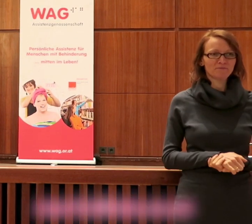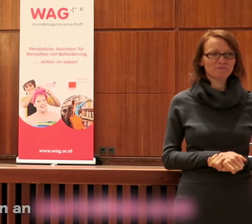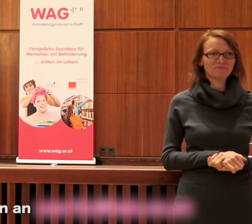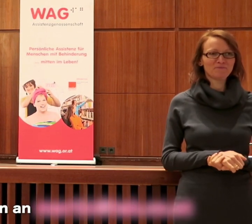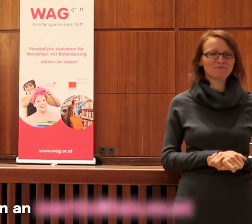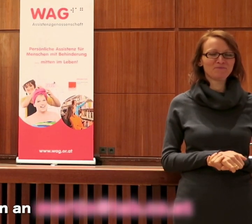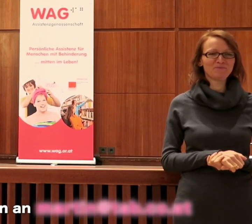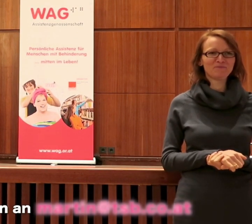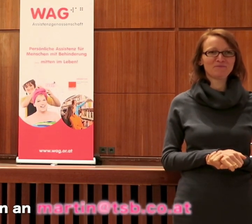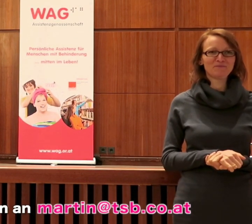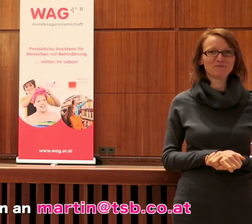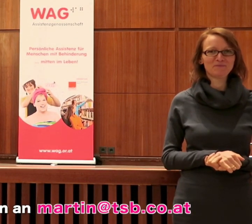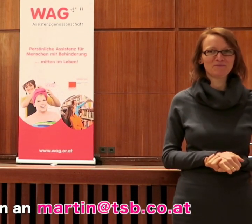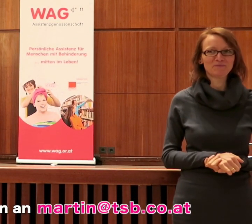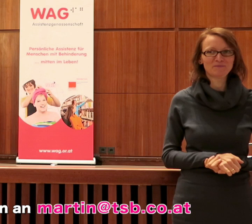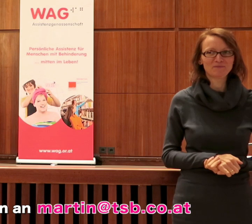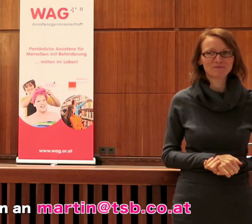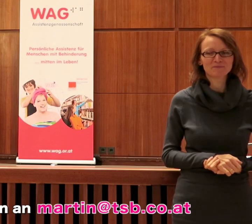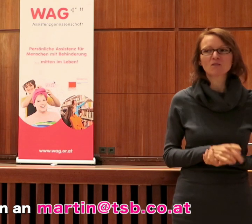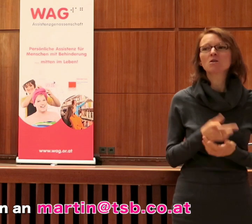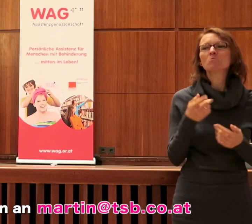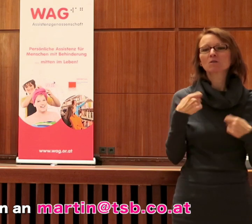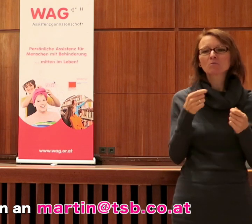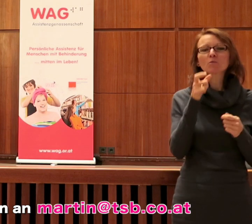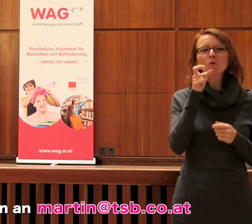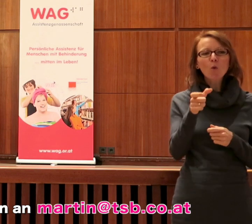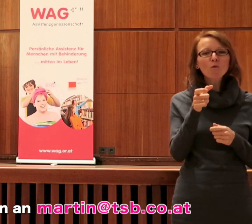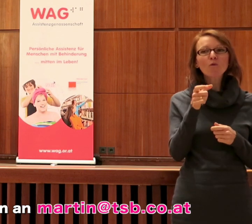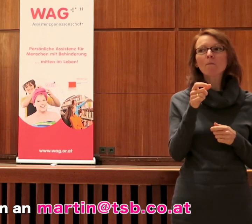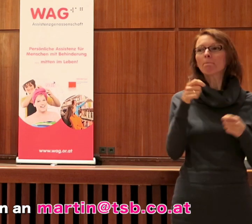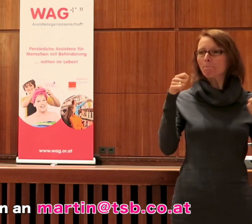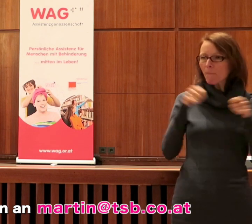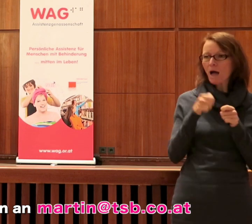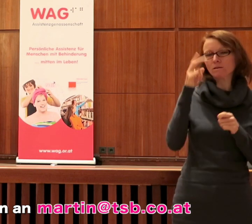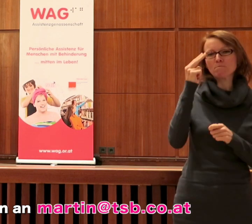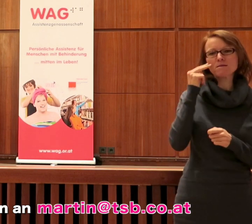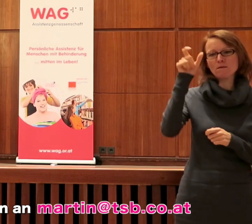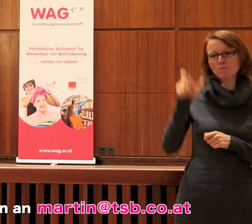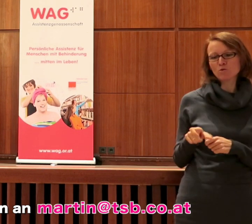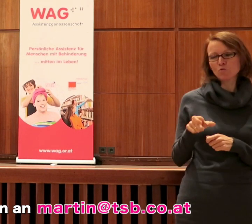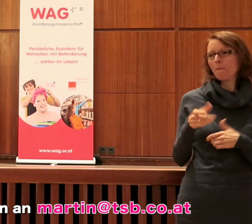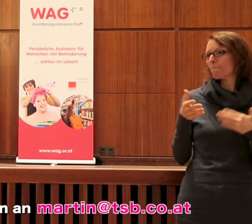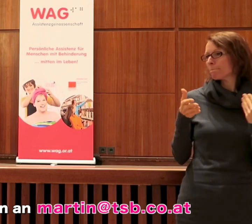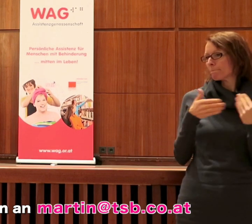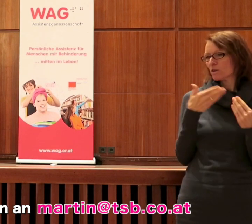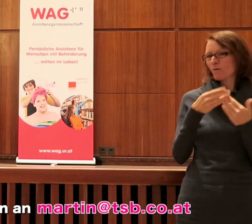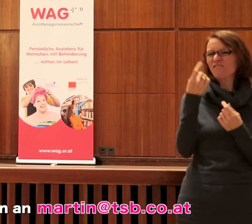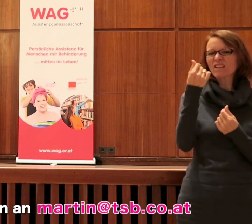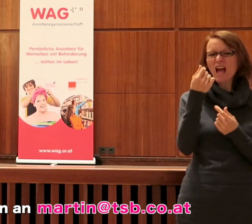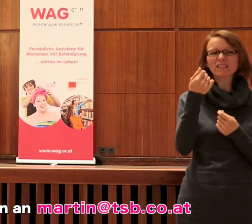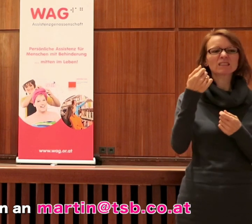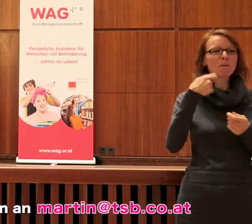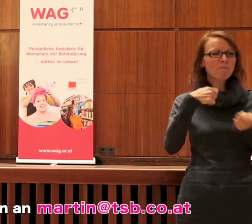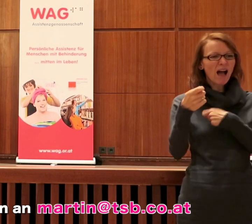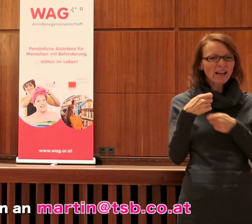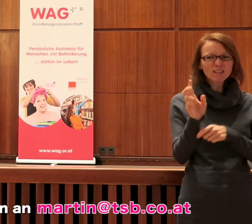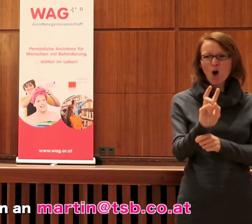Aber es gibt natürlich auch Berufe für die man als Blinder geradezu prädistiniert ist. Finanzmarktaufsicht zum Beispiel.